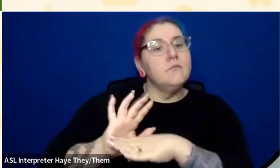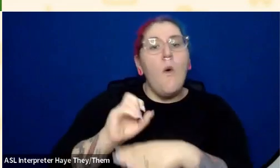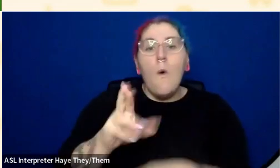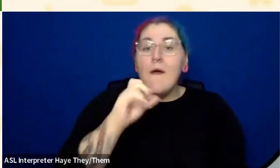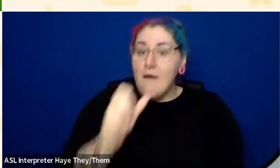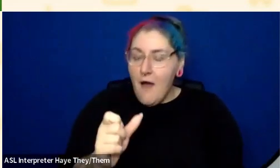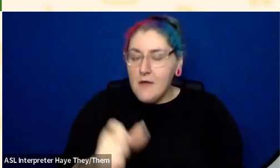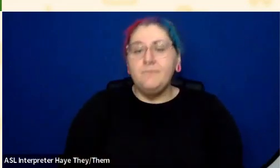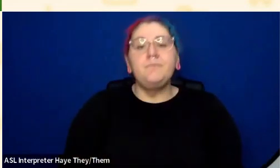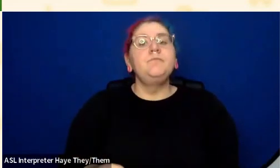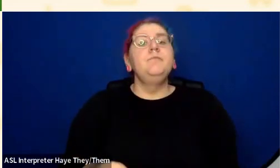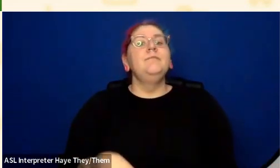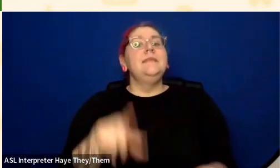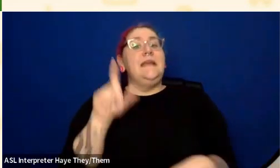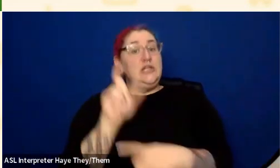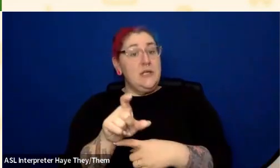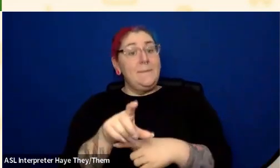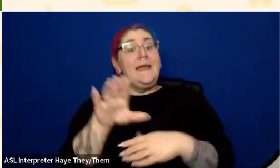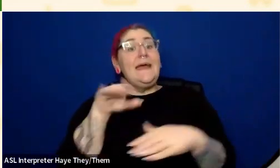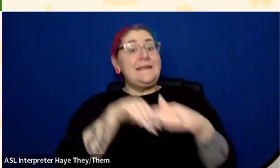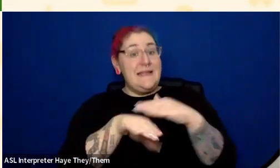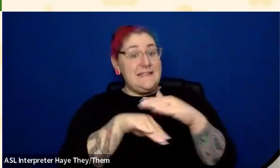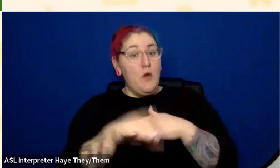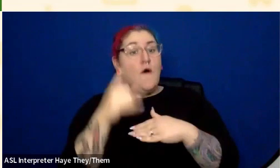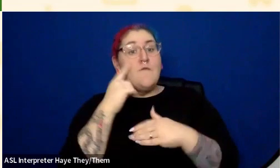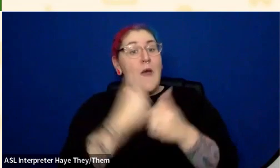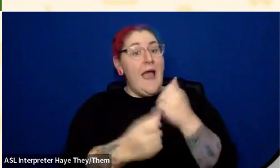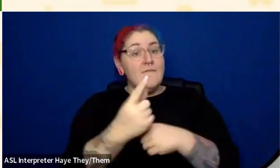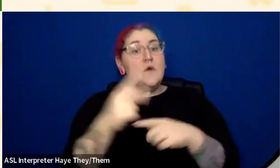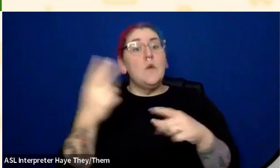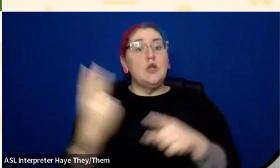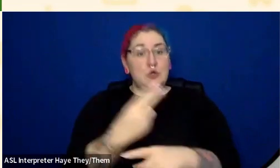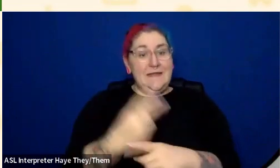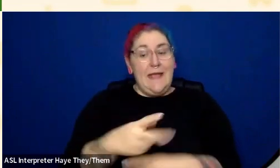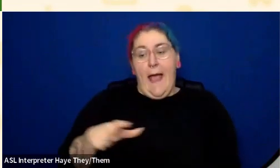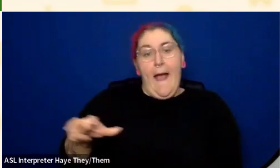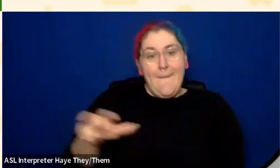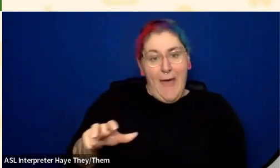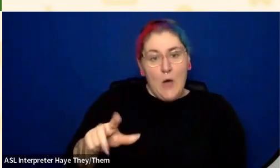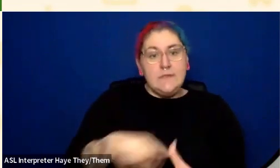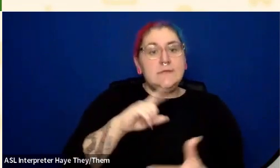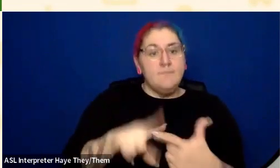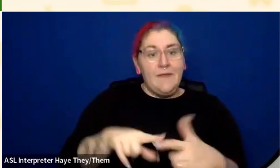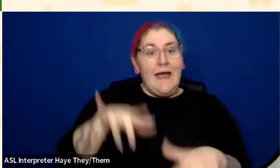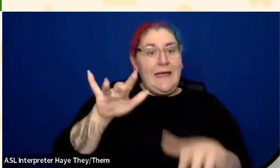Debería ser accesible para personas que utilicen un mouse, un teclado, o un lector de pantalla. Ese es el resumen de nuestro proyecto.